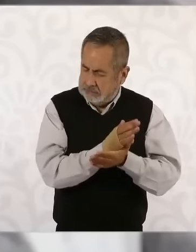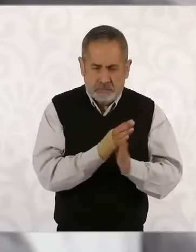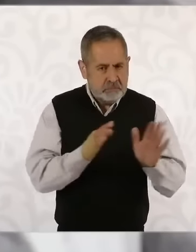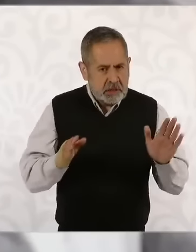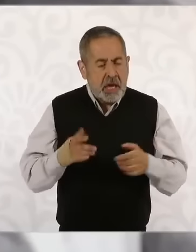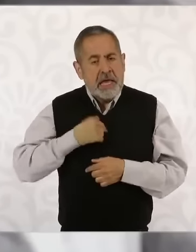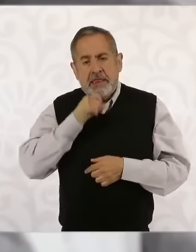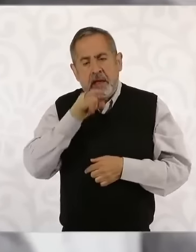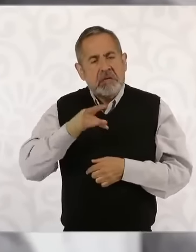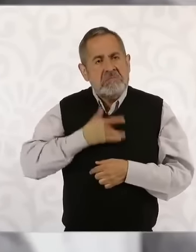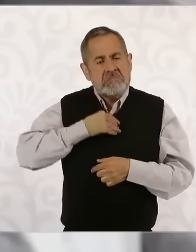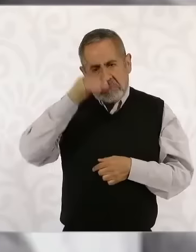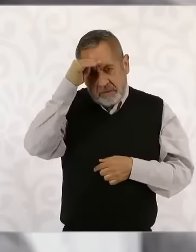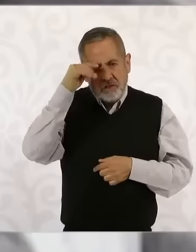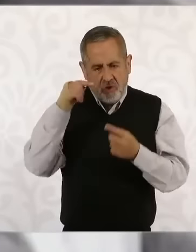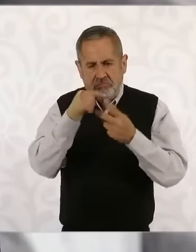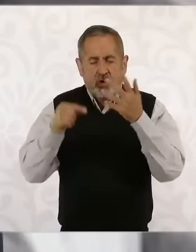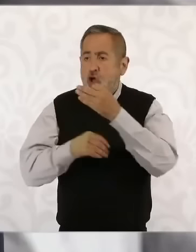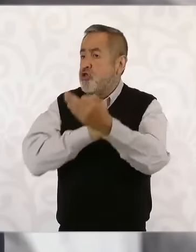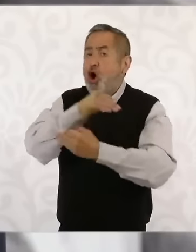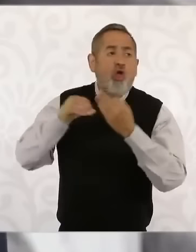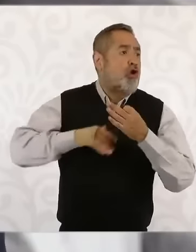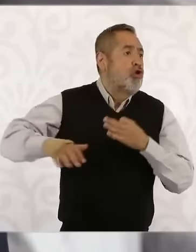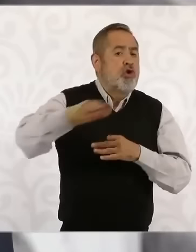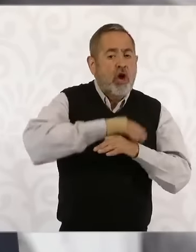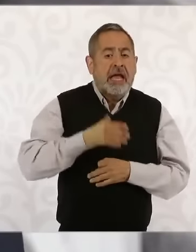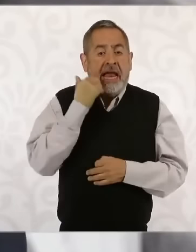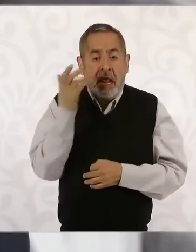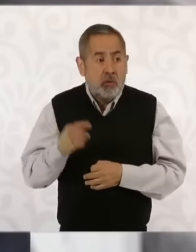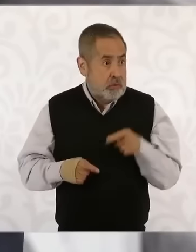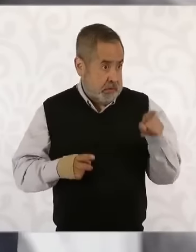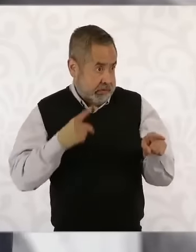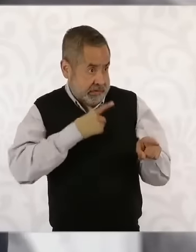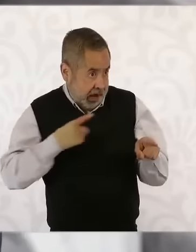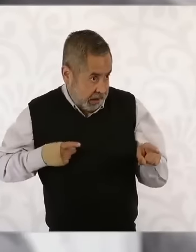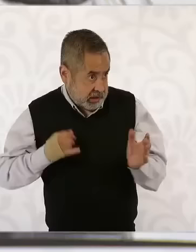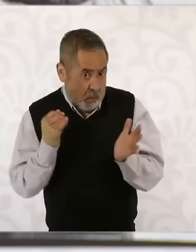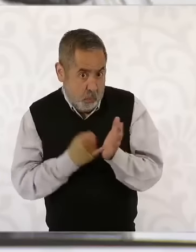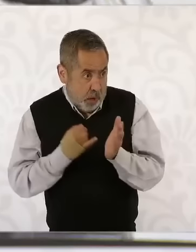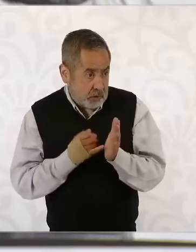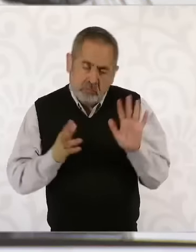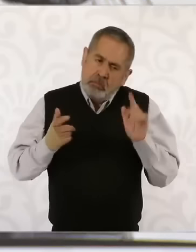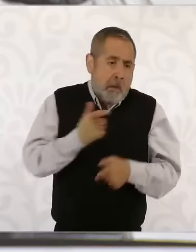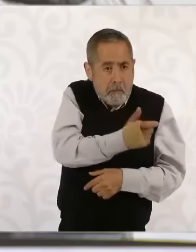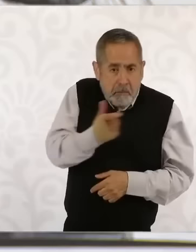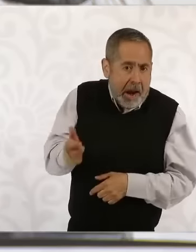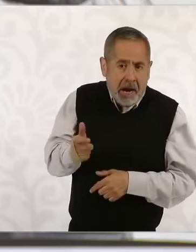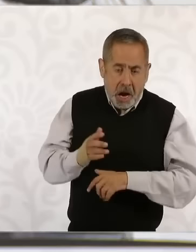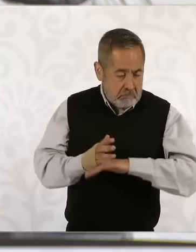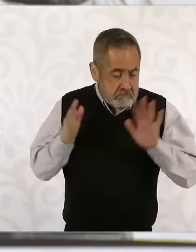me parece también que todos estamos interesados en que quien debe impuestos los pague sin afectar